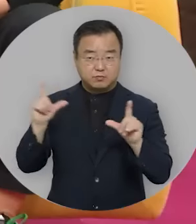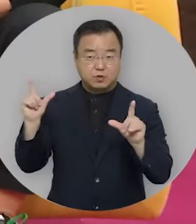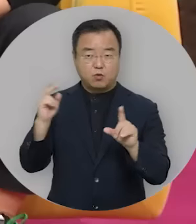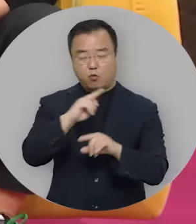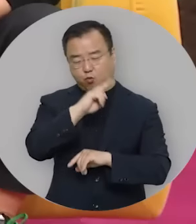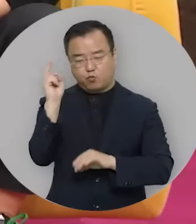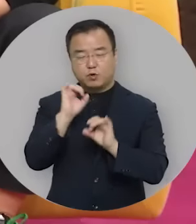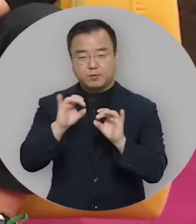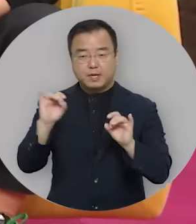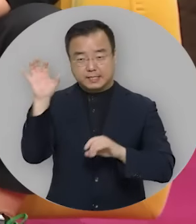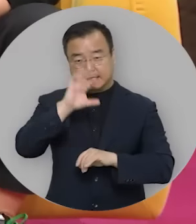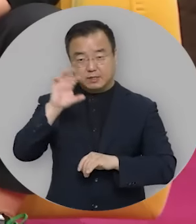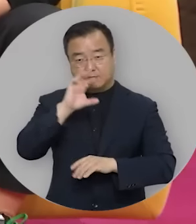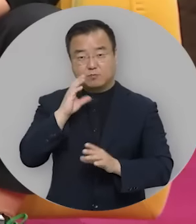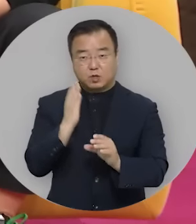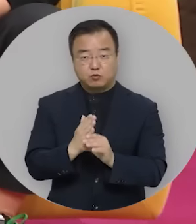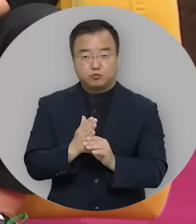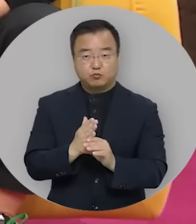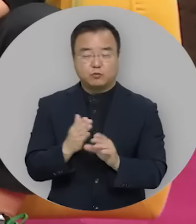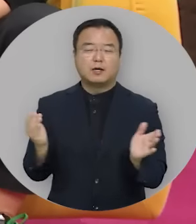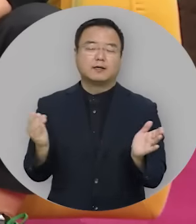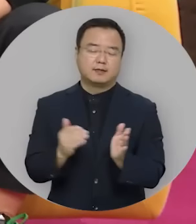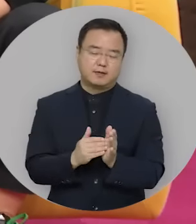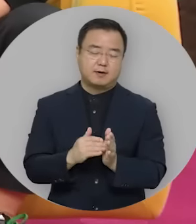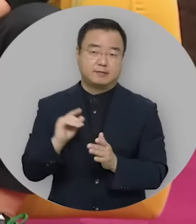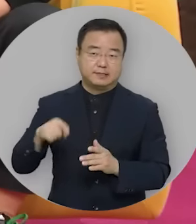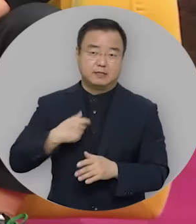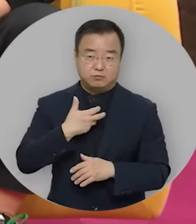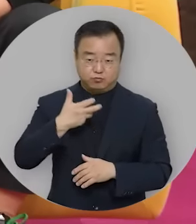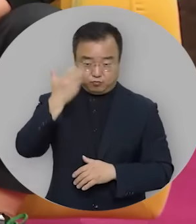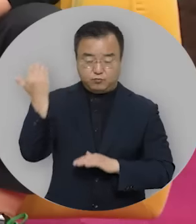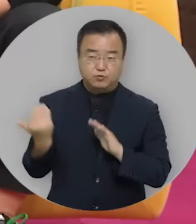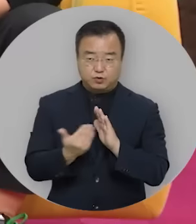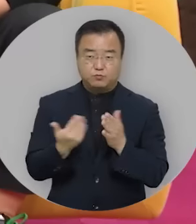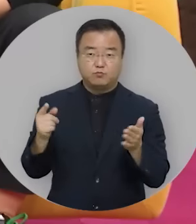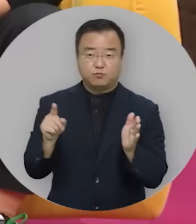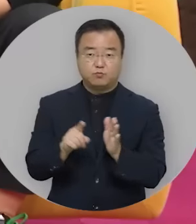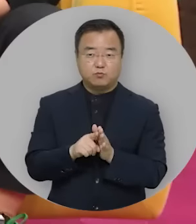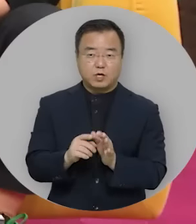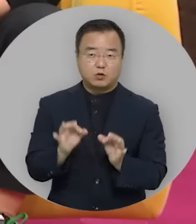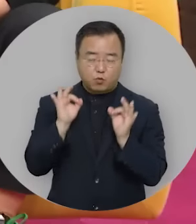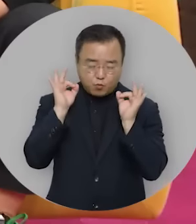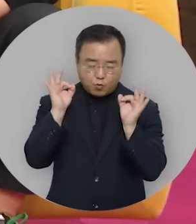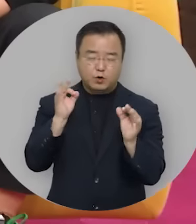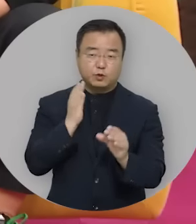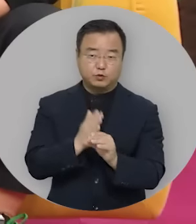연습에 매진하는 친구들 등 어떻게 보면 자신의 꿈을 실현하기 위해서 노력하고 있는 거잖아요.